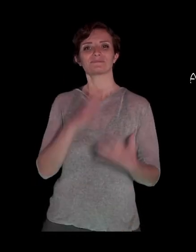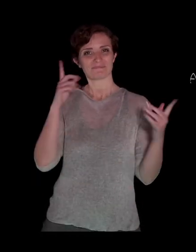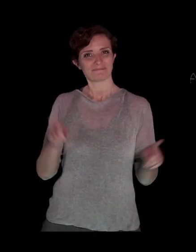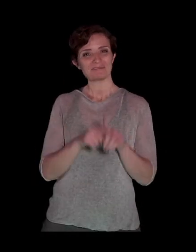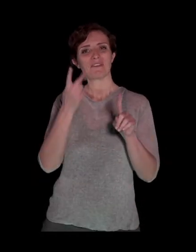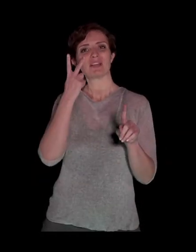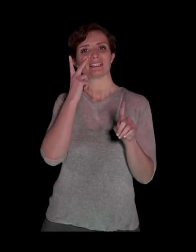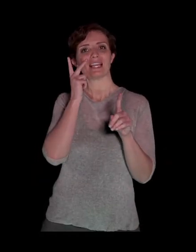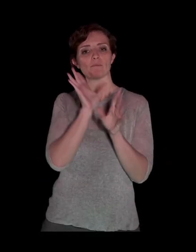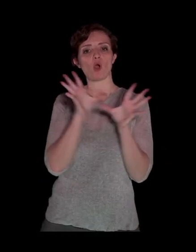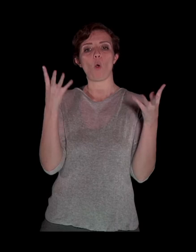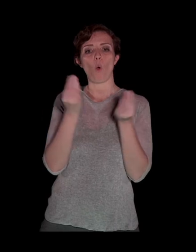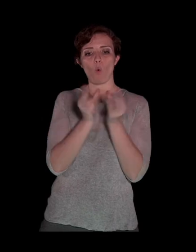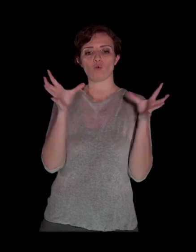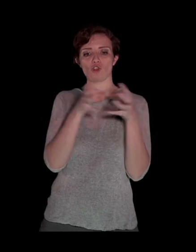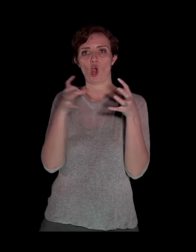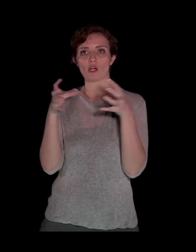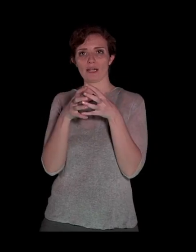Andiamo ora a definire quella che è l'unione fra gli insiemi.